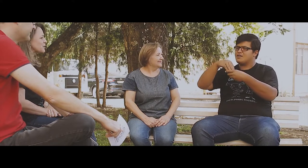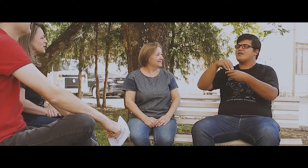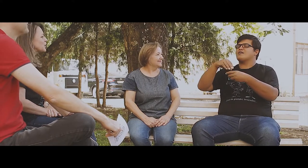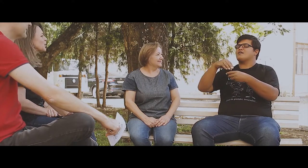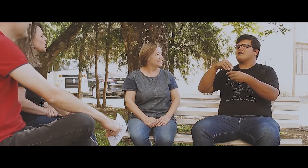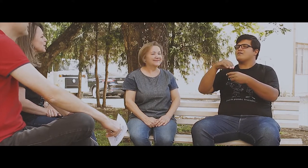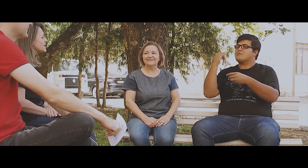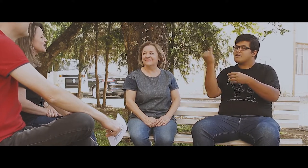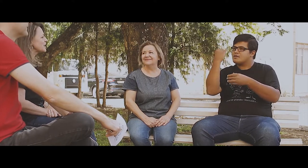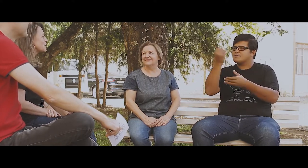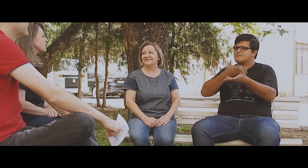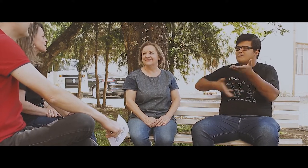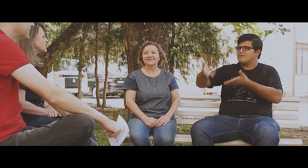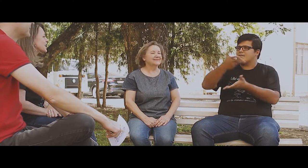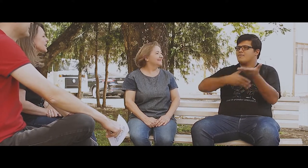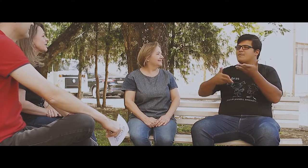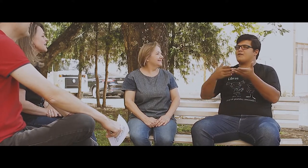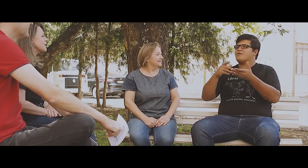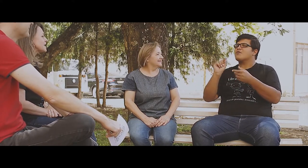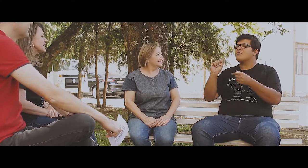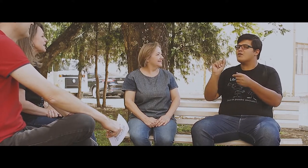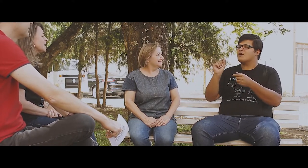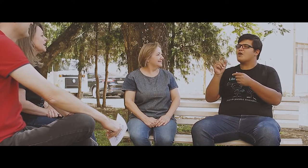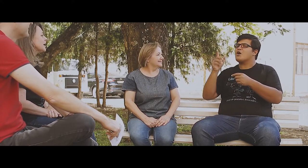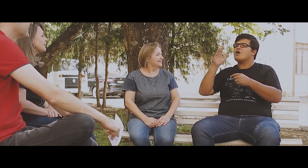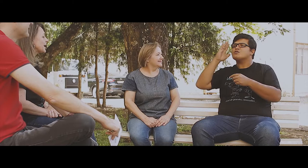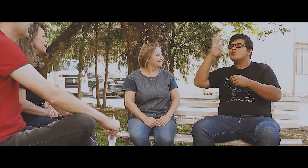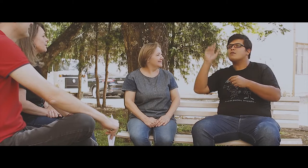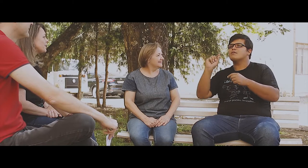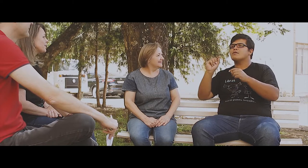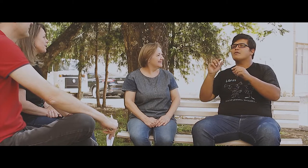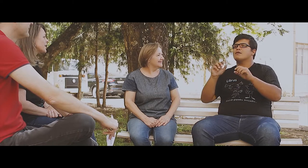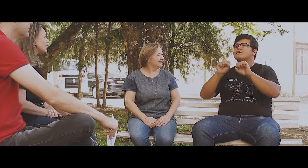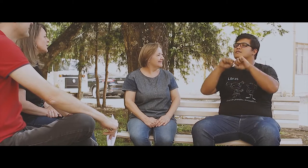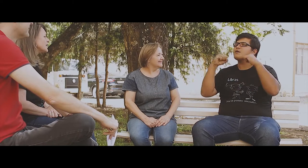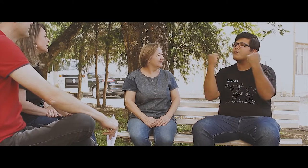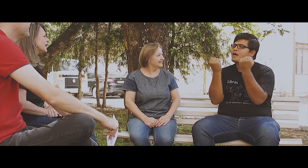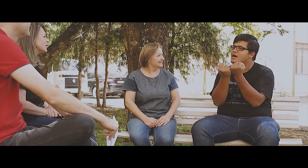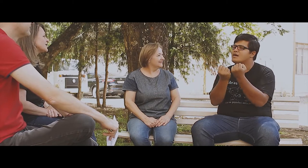pessoas, as pessoas adquiriram essa camiseta para a difusão da Língua de